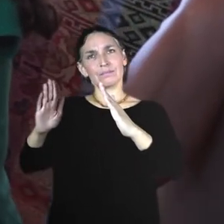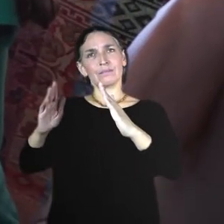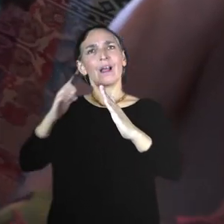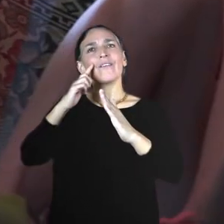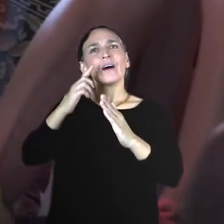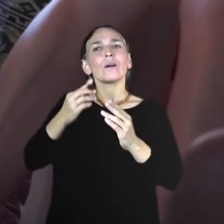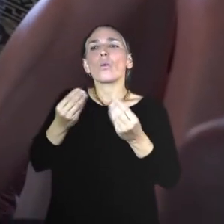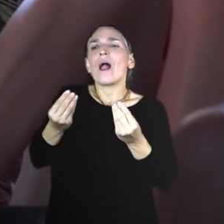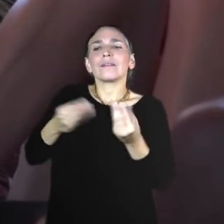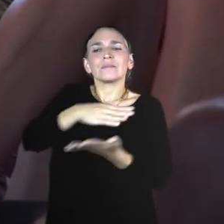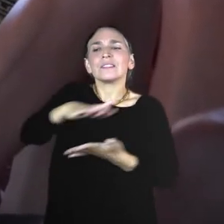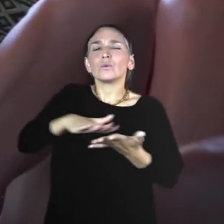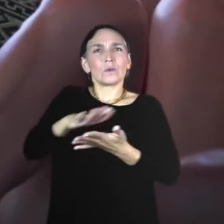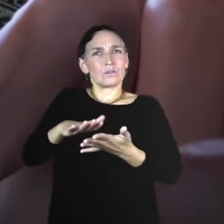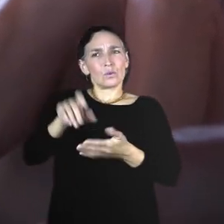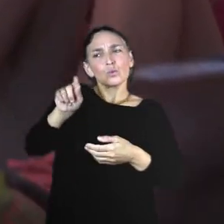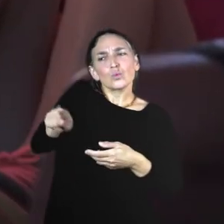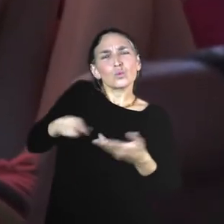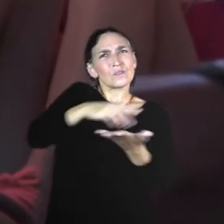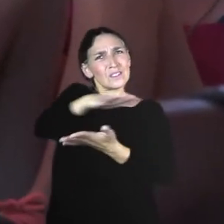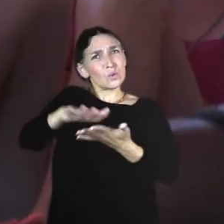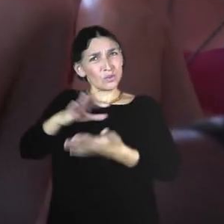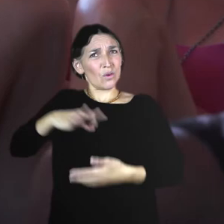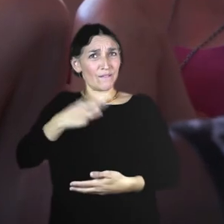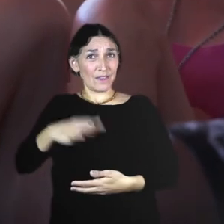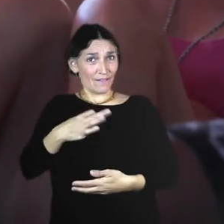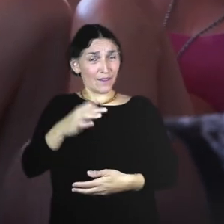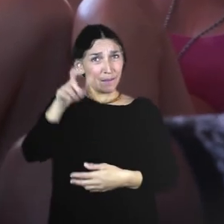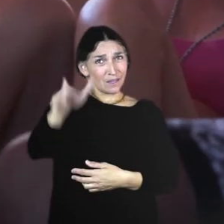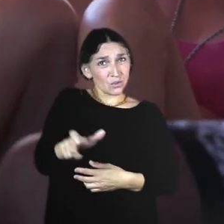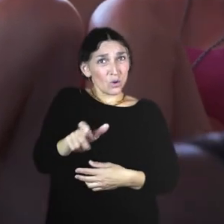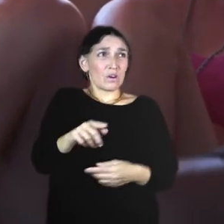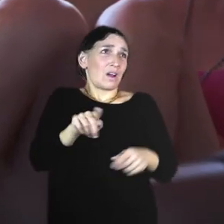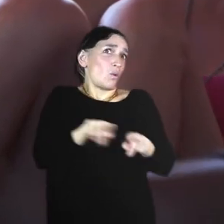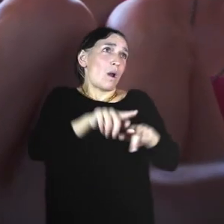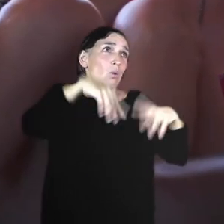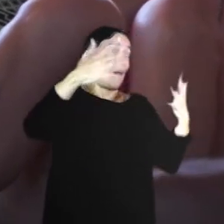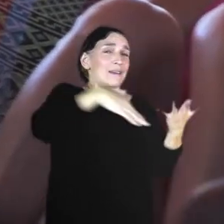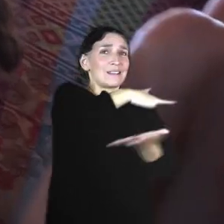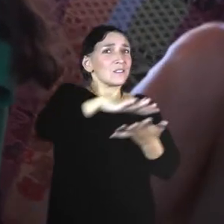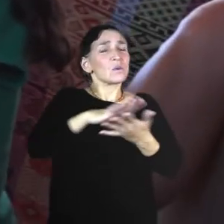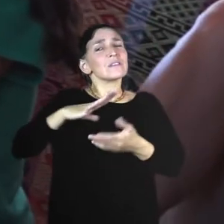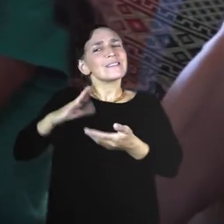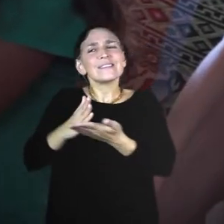porque la situación que esa persona está viviendo tiene una profundidad.